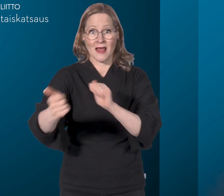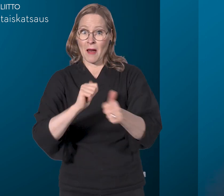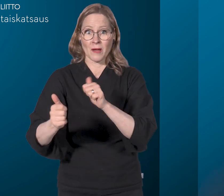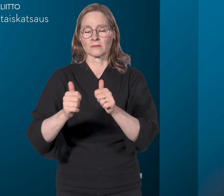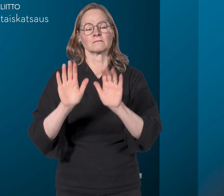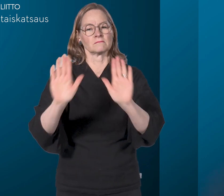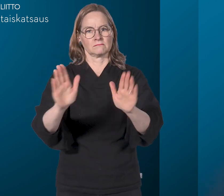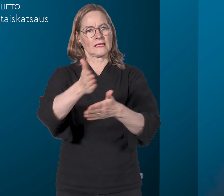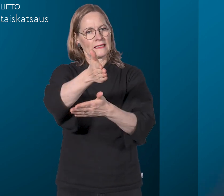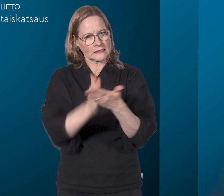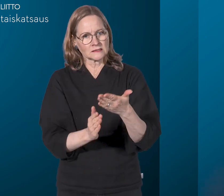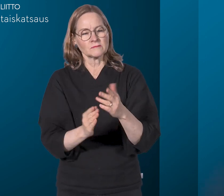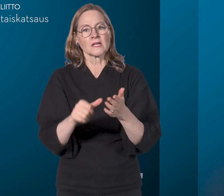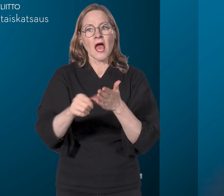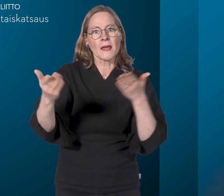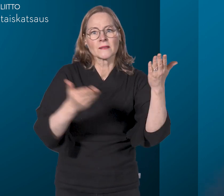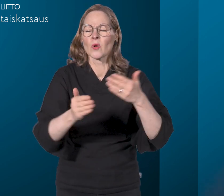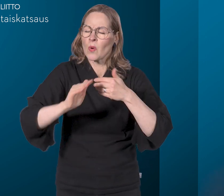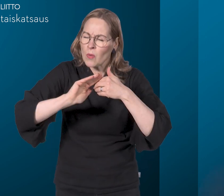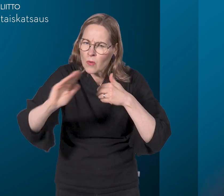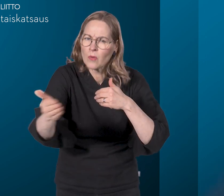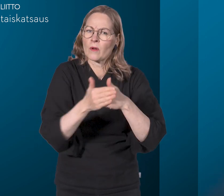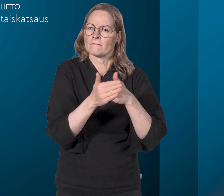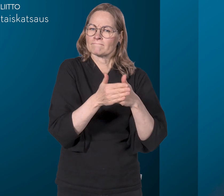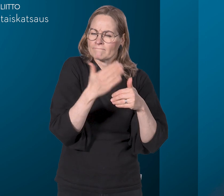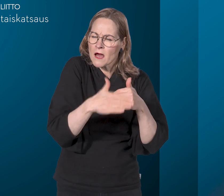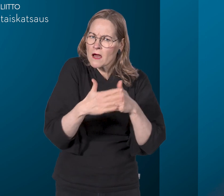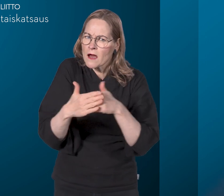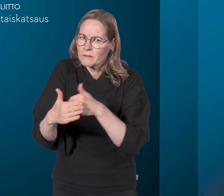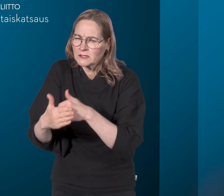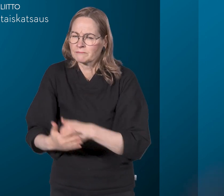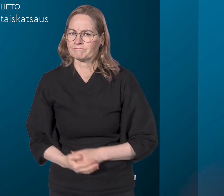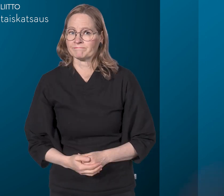että kilpailutus tulee keskeyttää ja hankinta valmistella uudelleen.